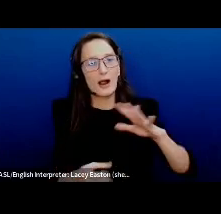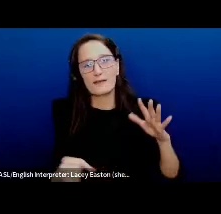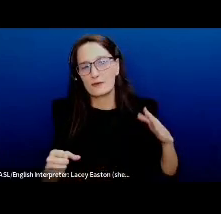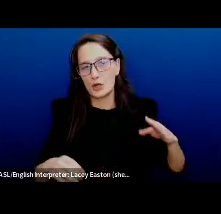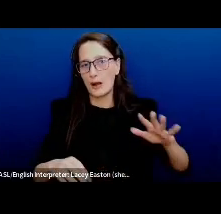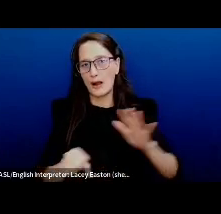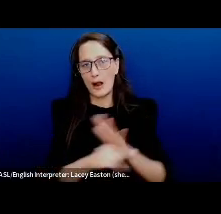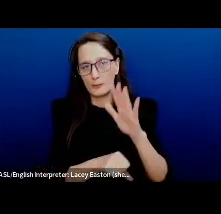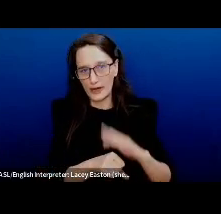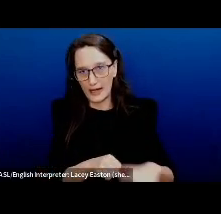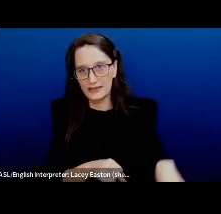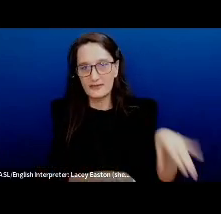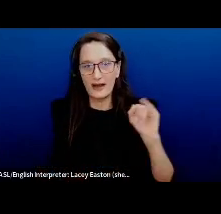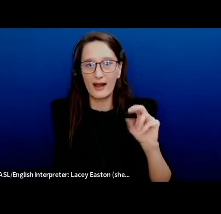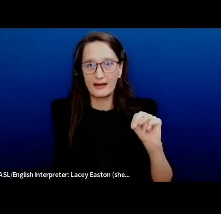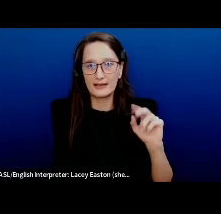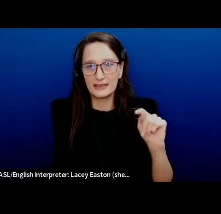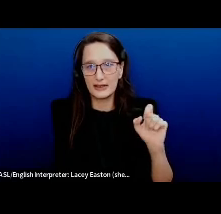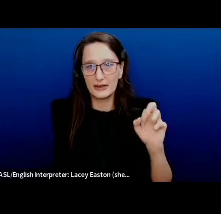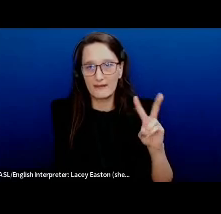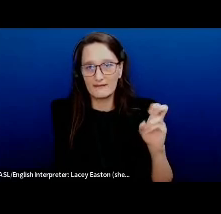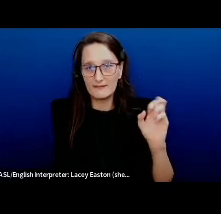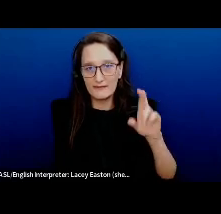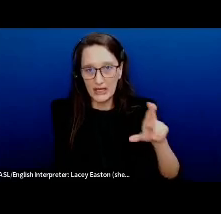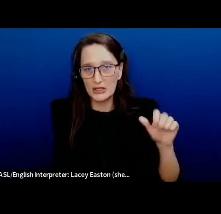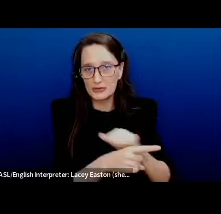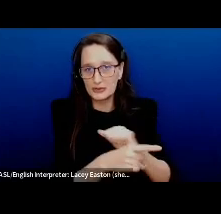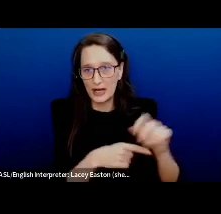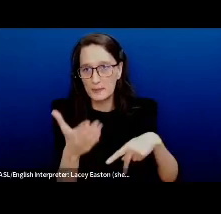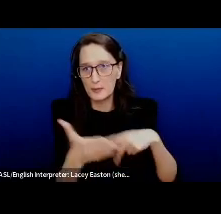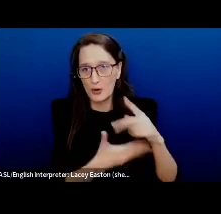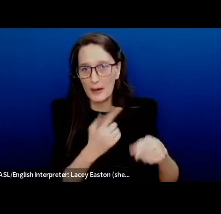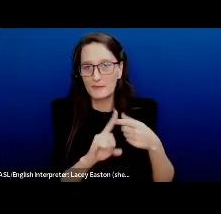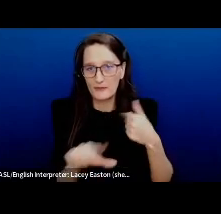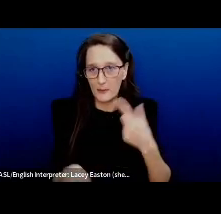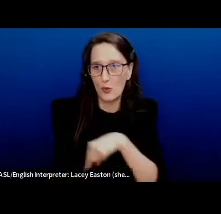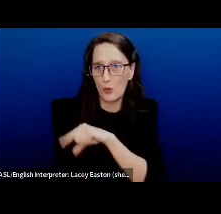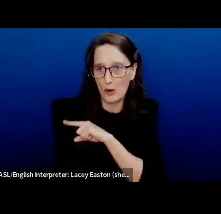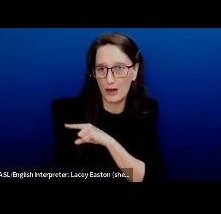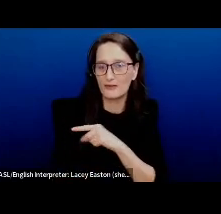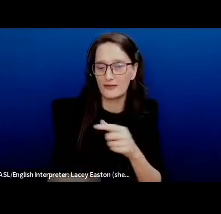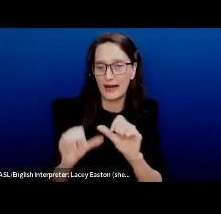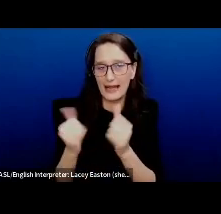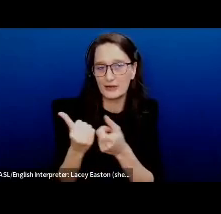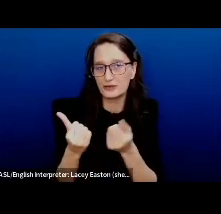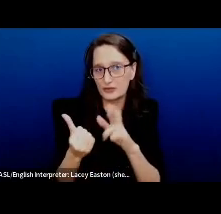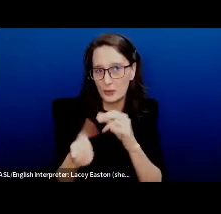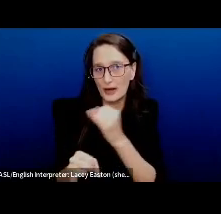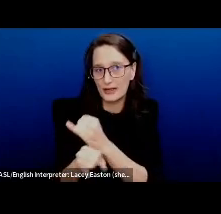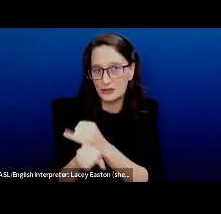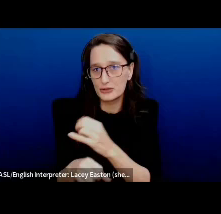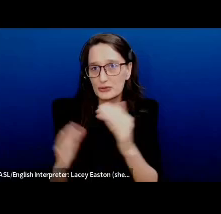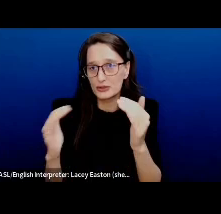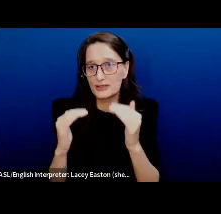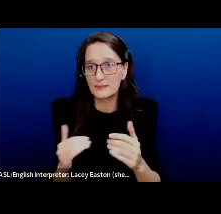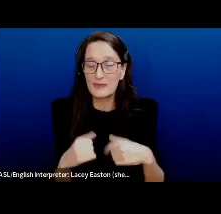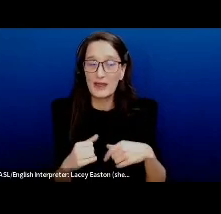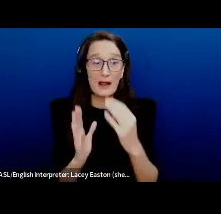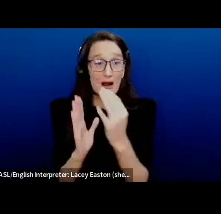o instituciones calificadas. Los módulos están dirigidos a profesionales que desean mejorar sus conocimientos sobre la sordociegos